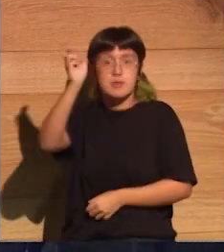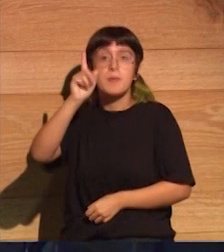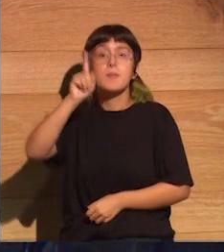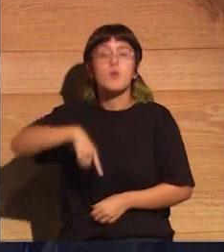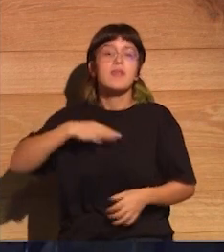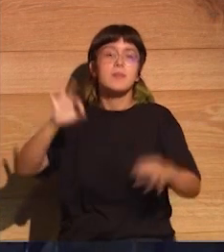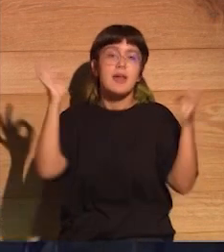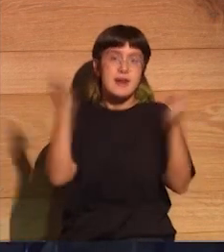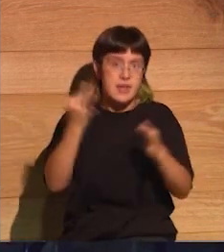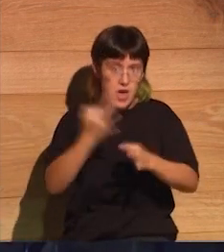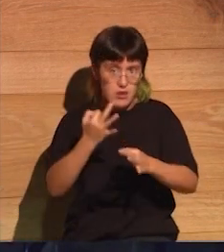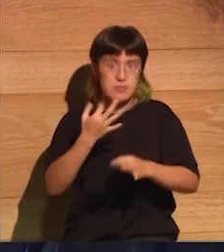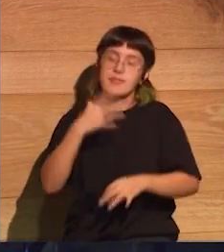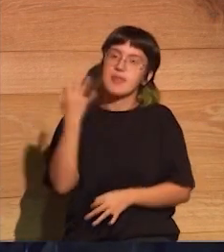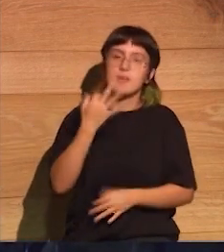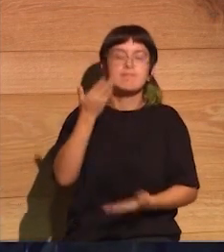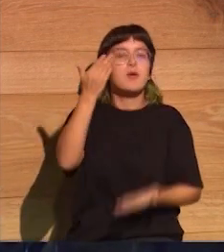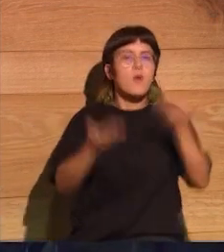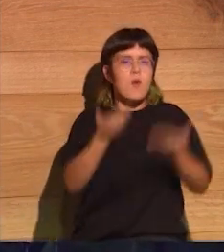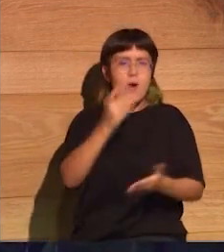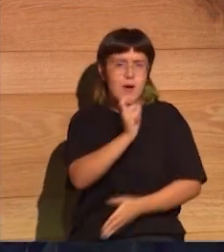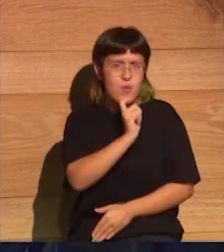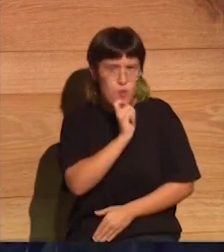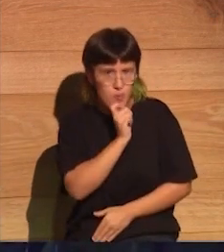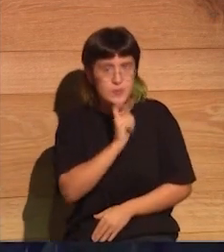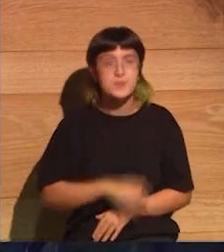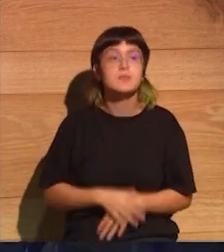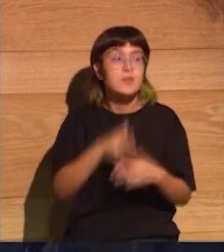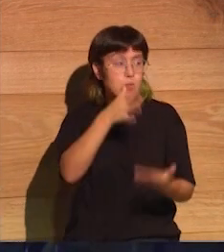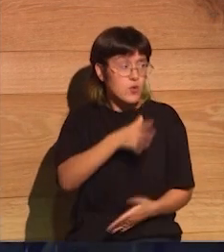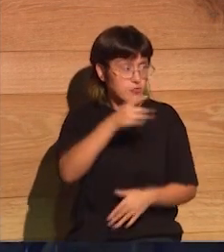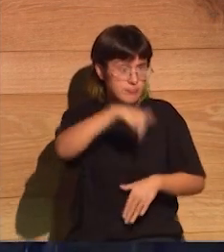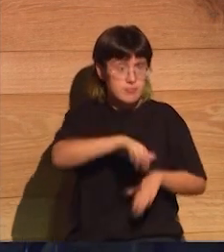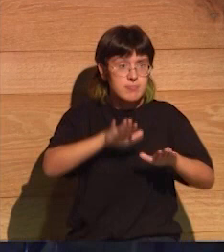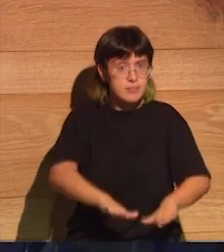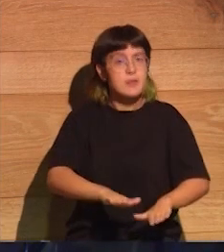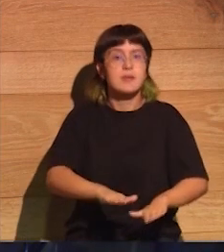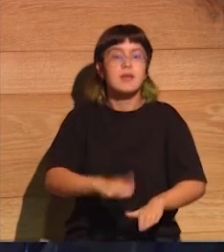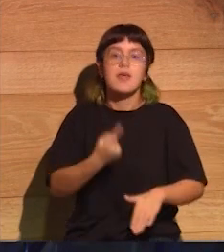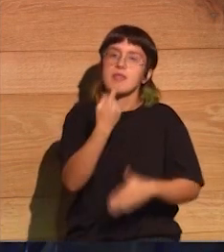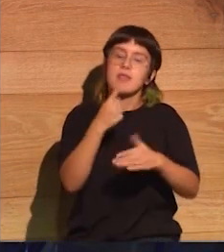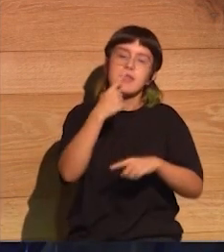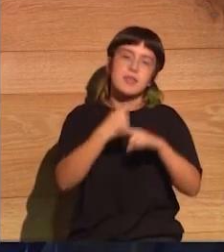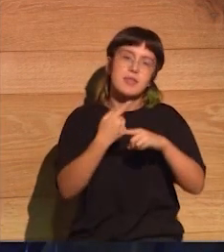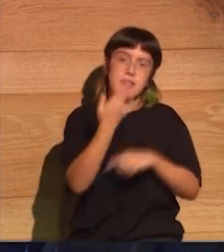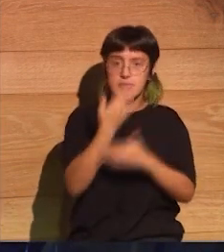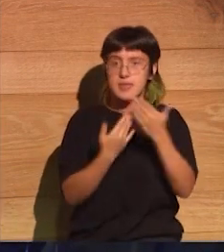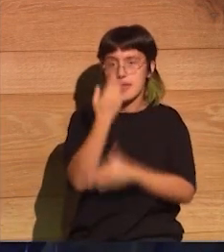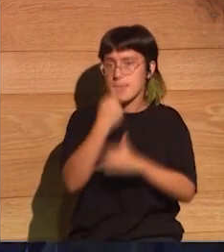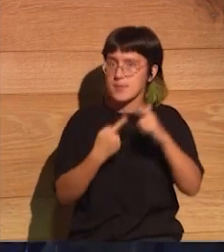de formar, la manera de evaluar y por ello hoy estamos aquí. Vamos a estar día y medio con grandes expertos que nos van a compartir su punto de vista.